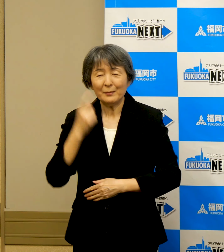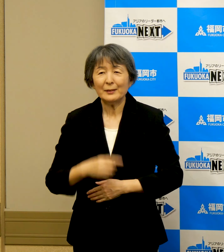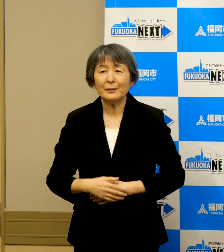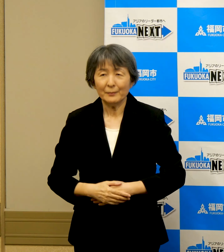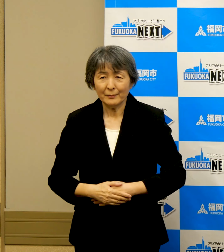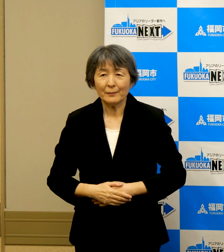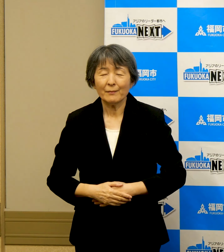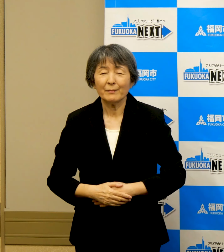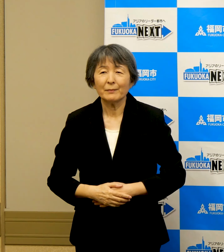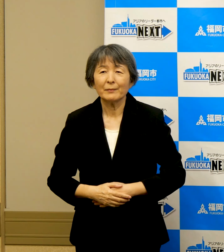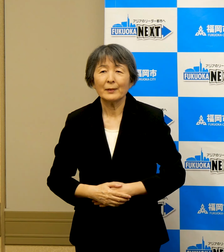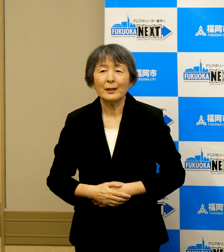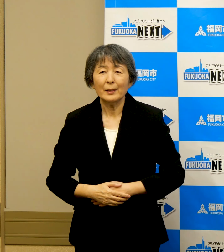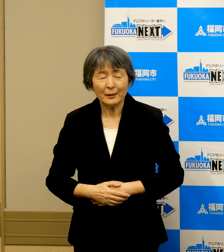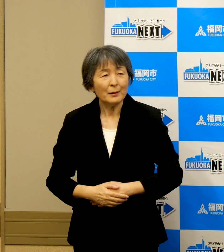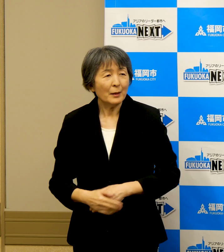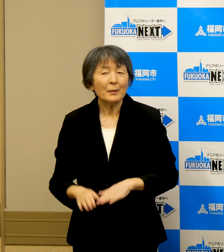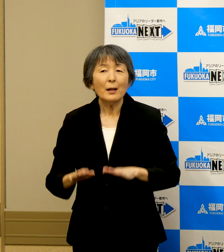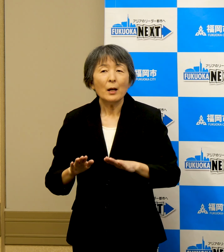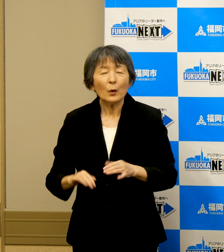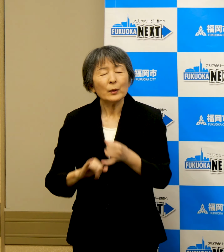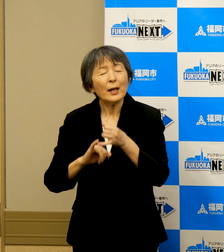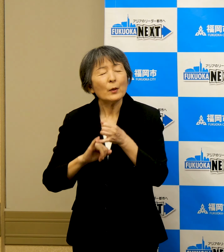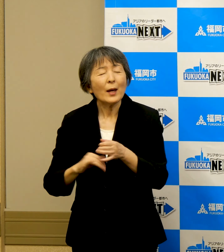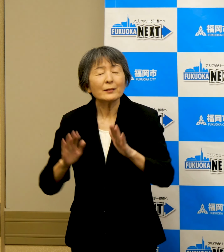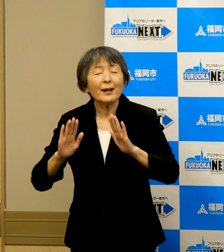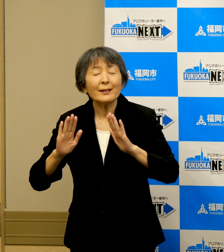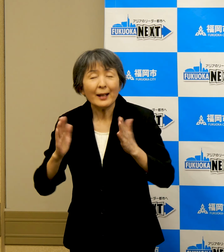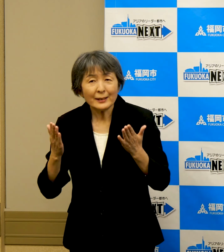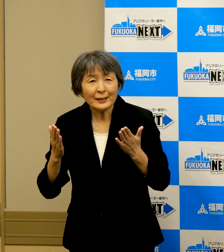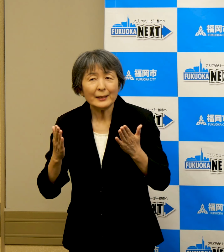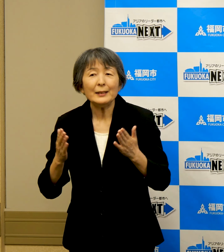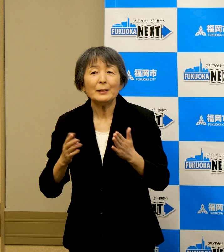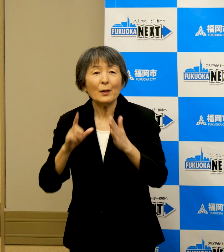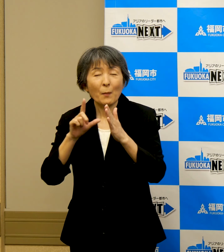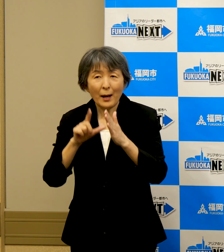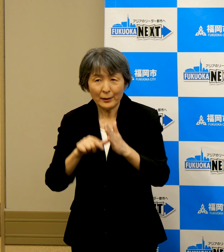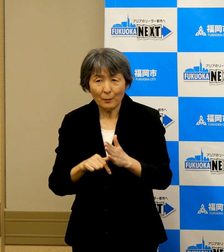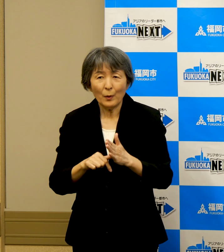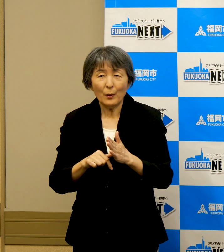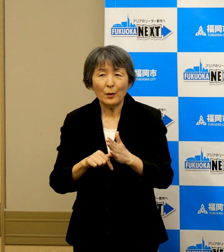(記者)ちなみにここで十分予約なしにしても いわゆる飛び込みでくる人たちに